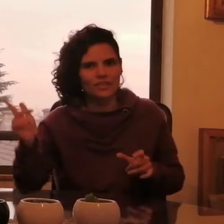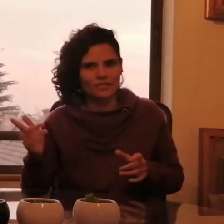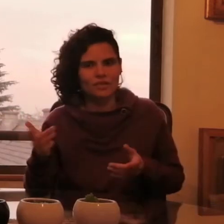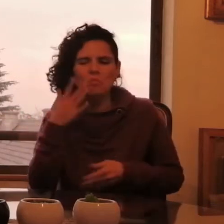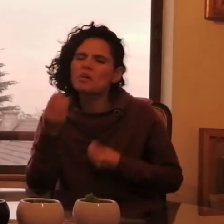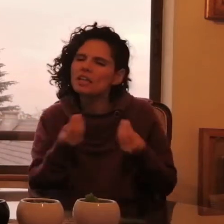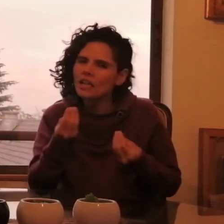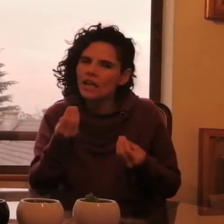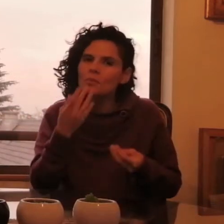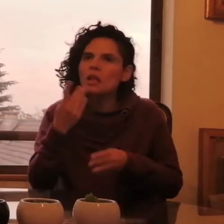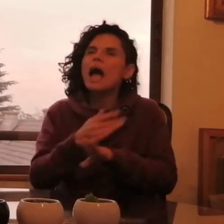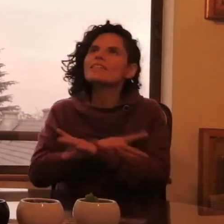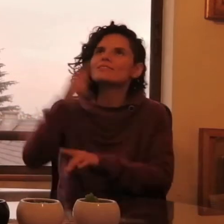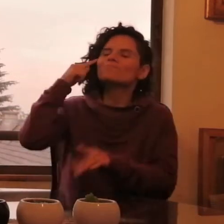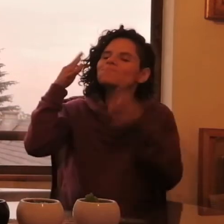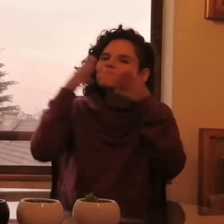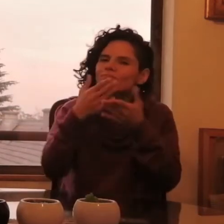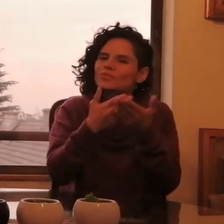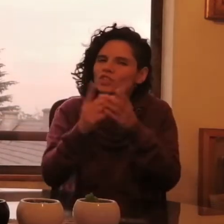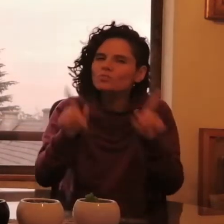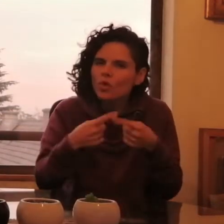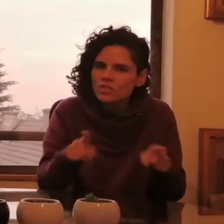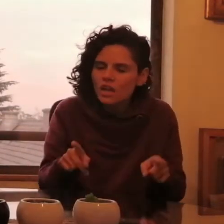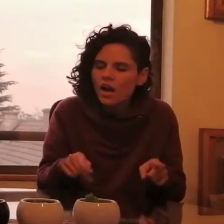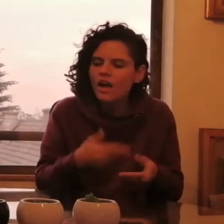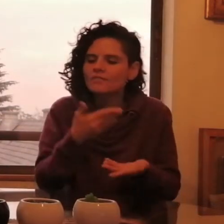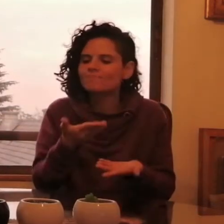antes quería estudiar música, ese era mi cuento, y dije esta es la oportunidad para unir las dos